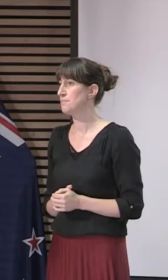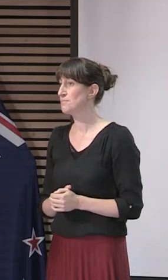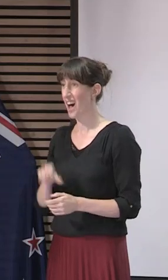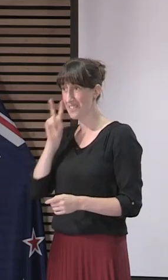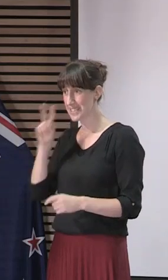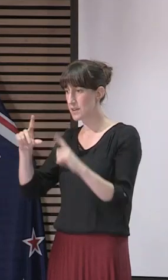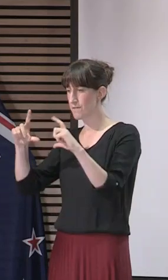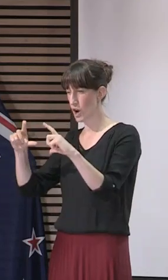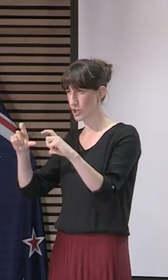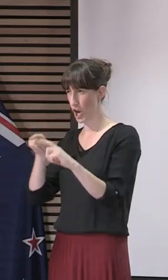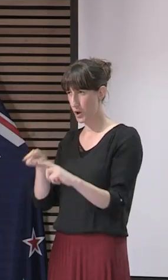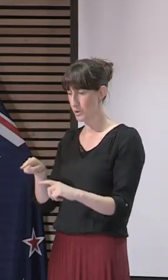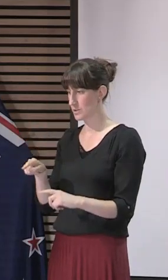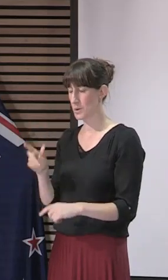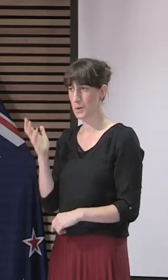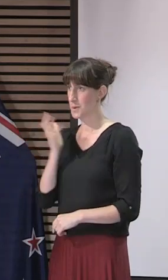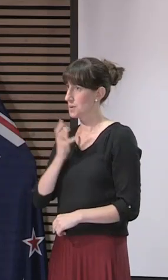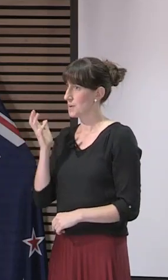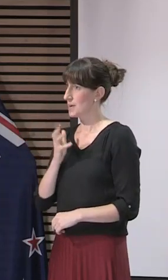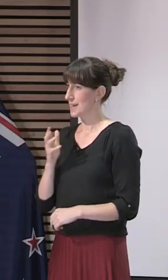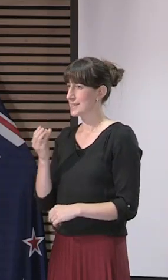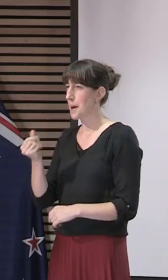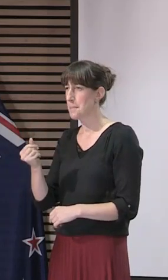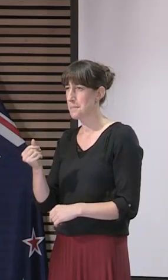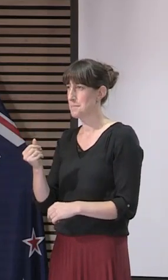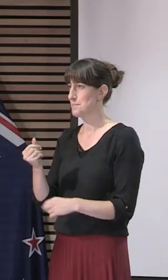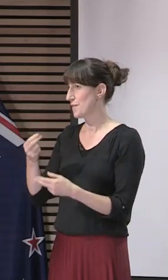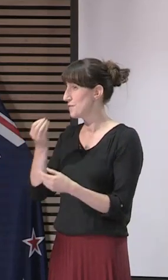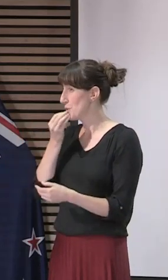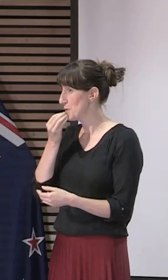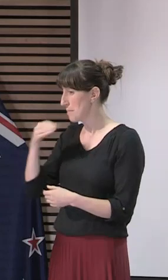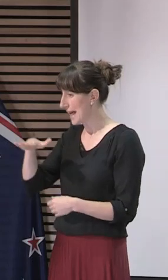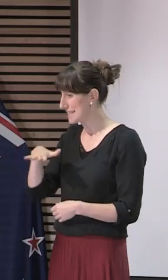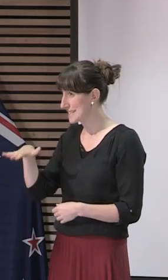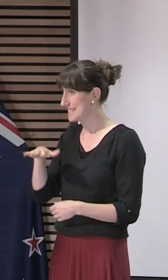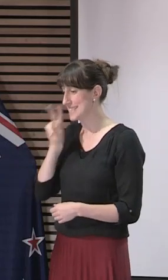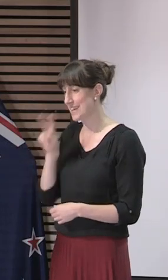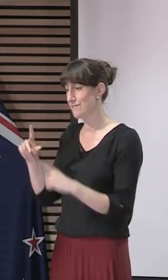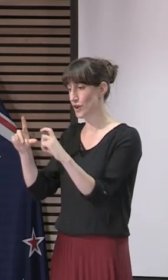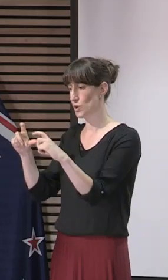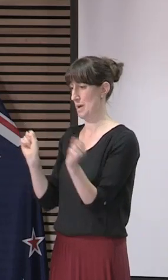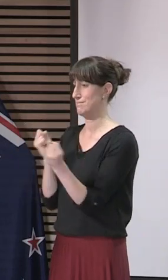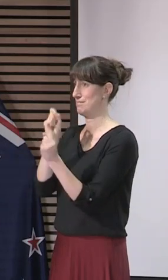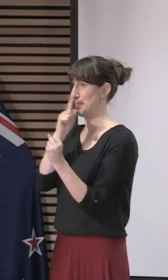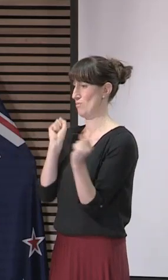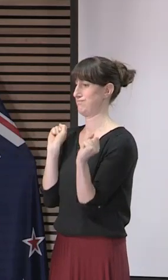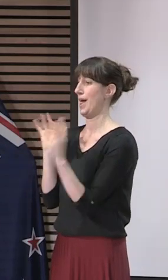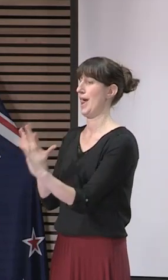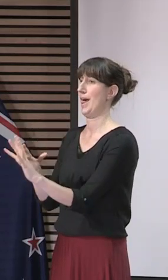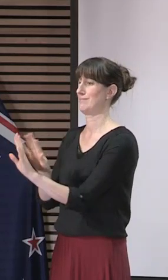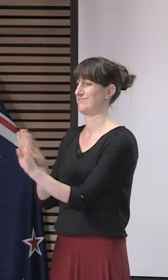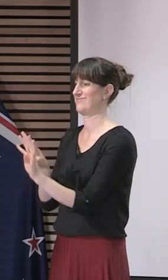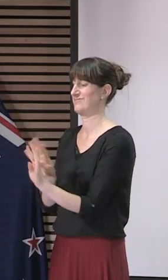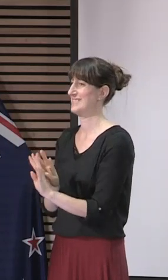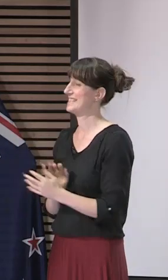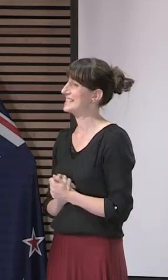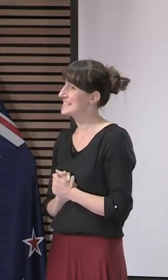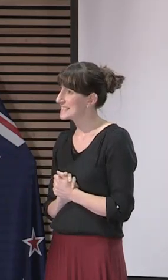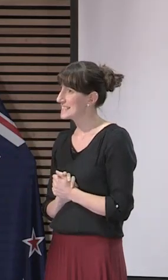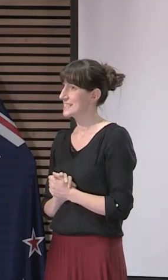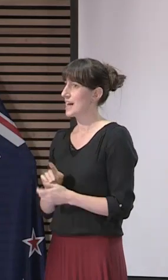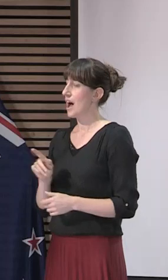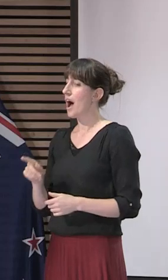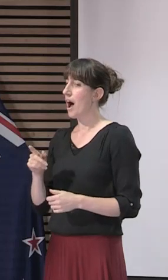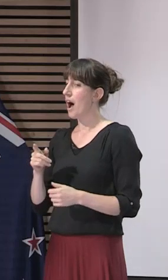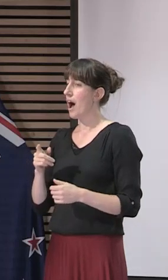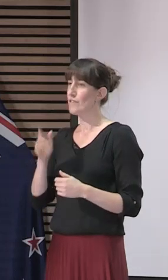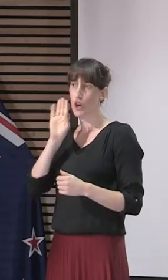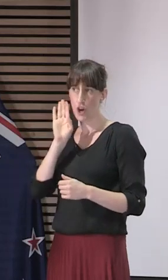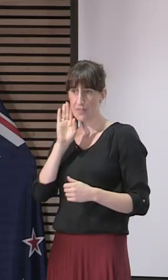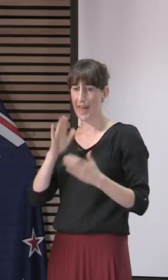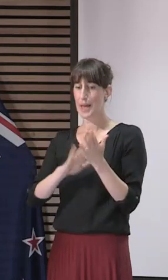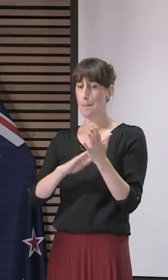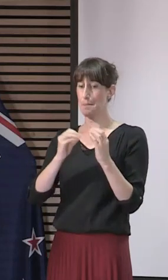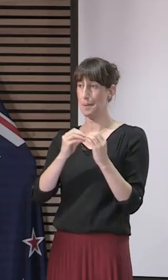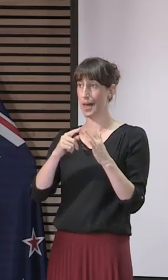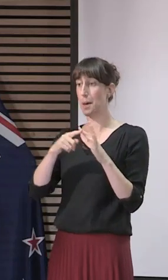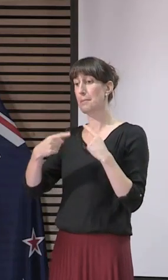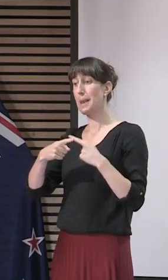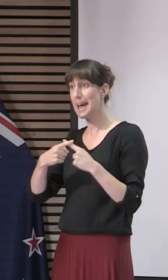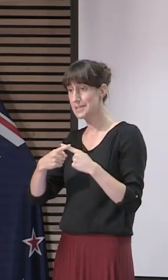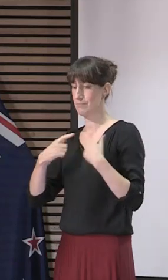ki te tango i nga mahi kaawawa